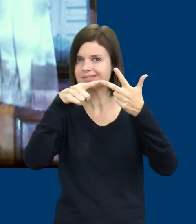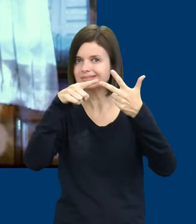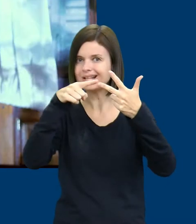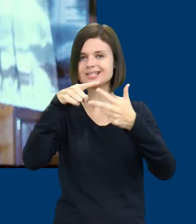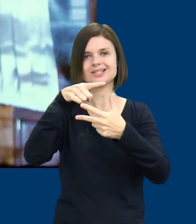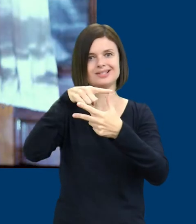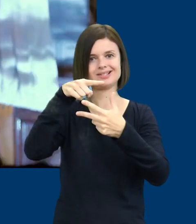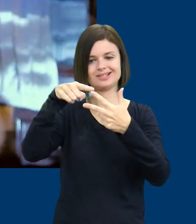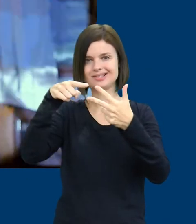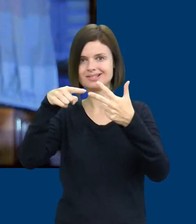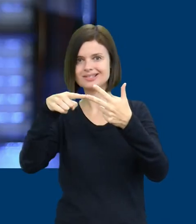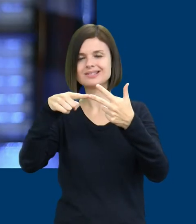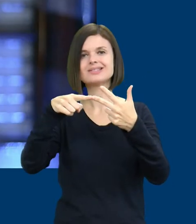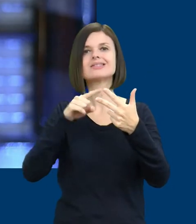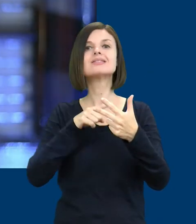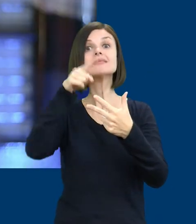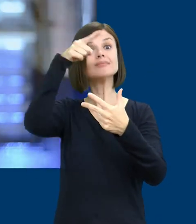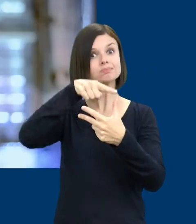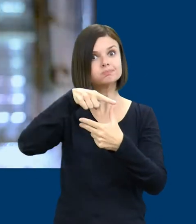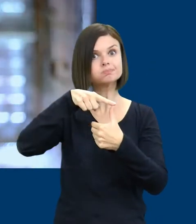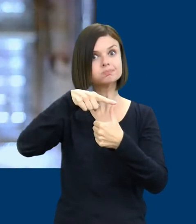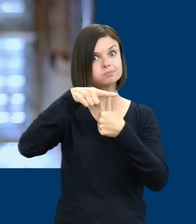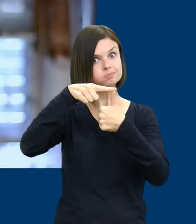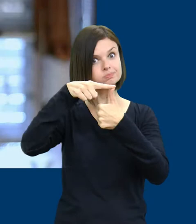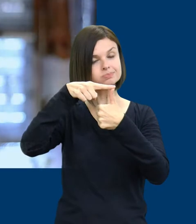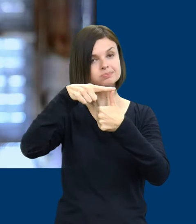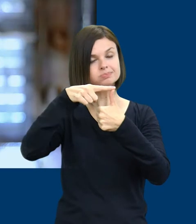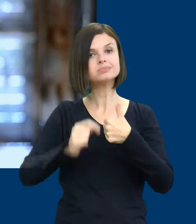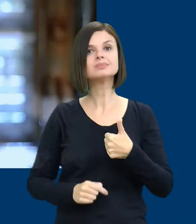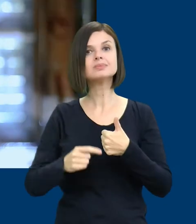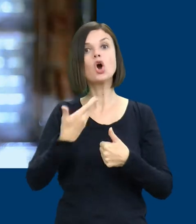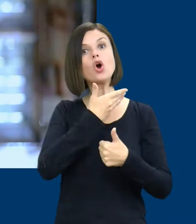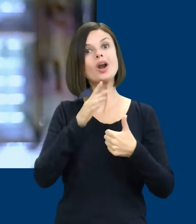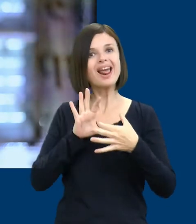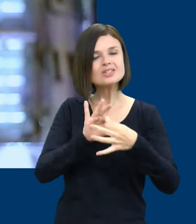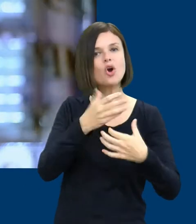como en tres grandes bloques. Los que tienen que ver con el gobierno y con la organización